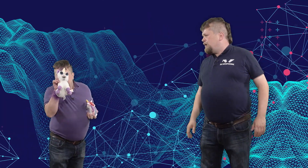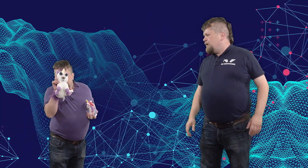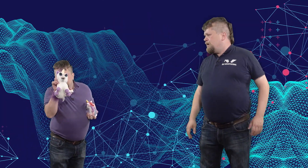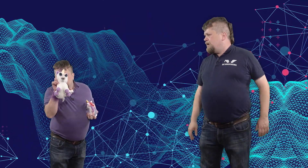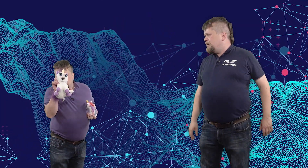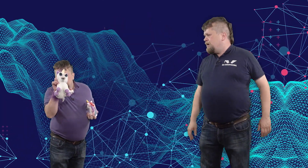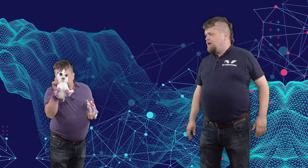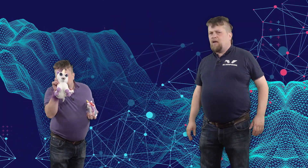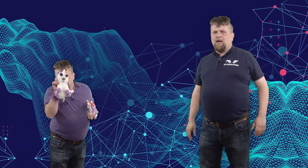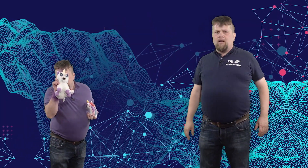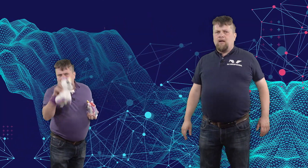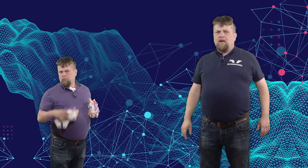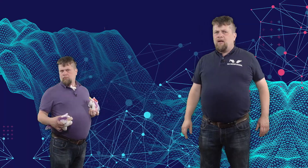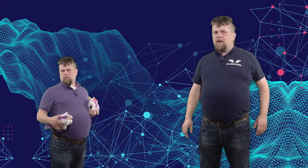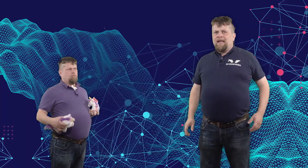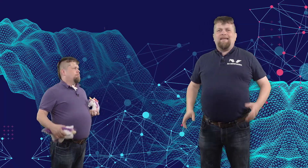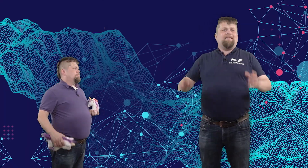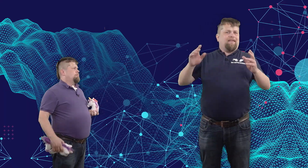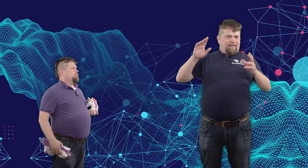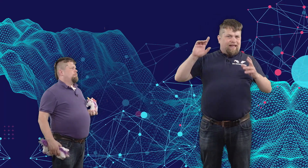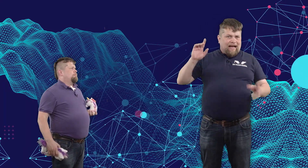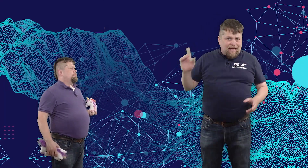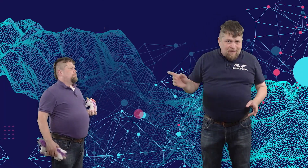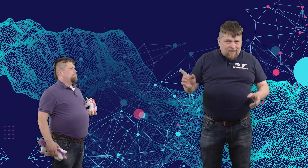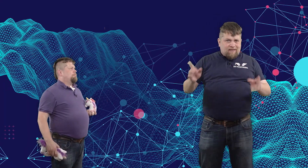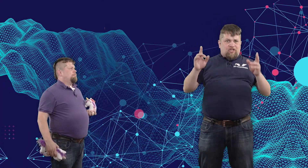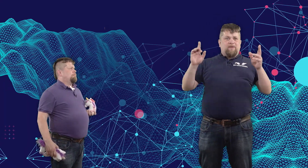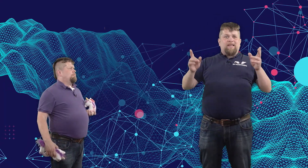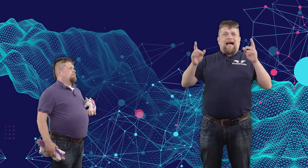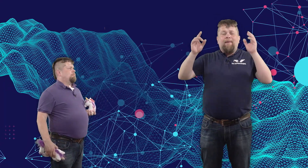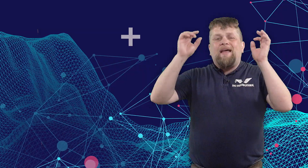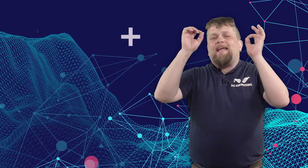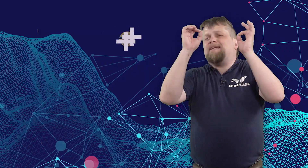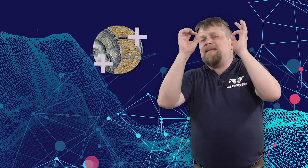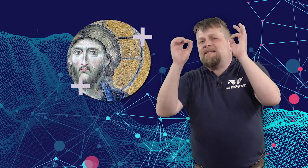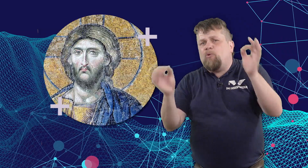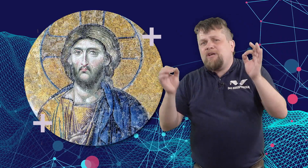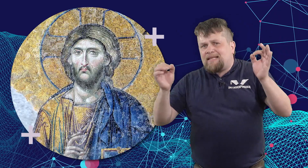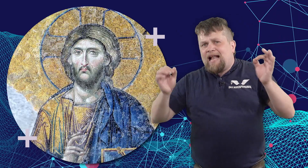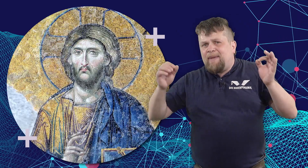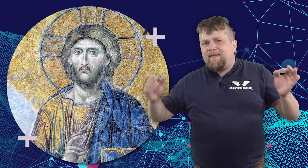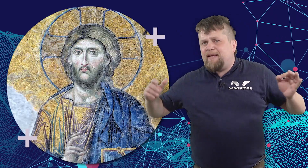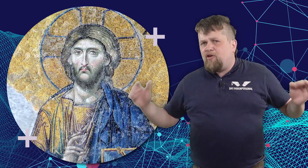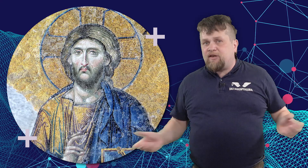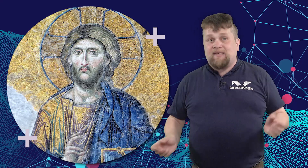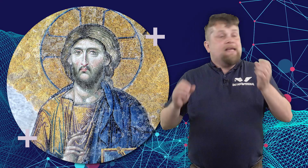wildes Ungetüm?“ Ja ... das stimmt. Aber er ist der Sohn des allmächtigen Gottes.